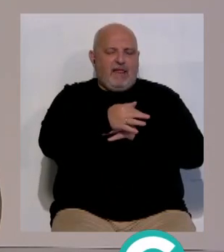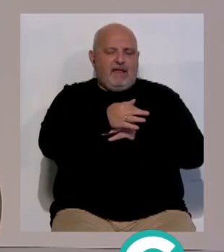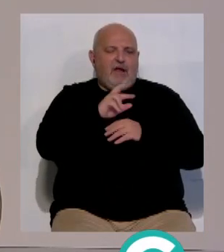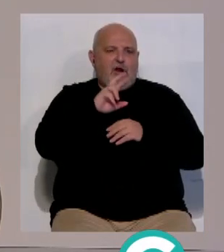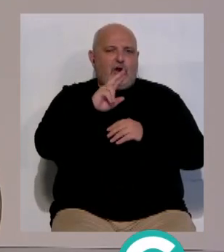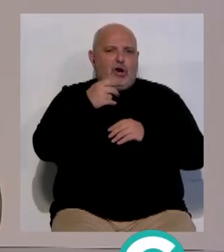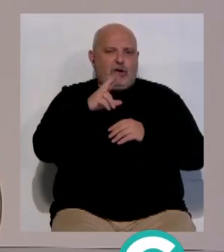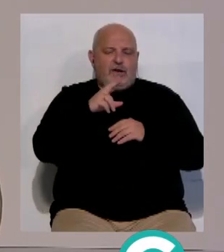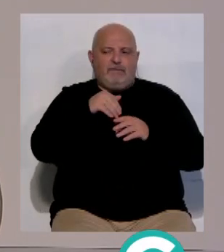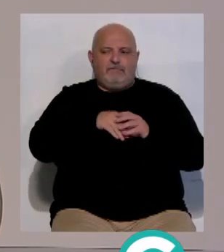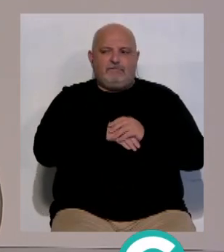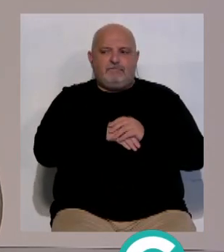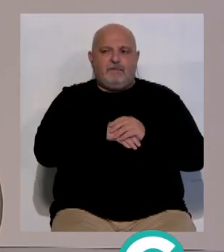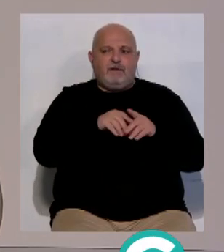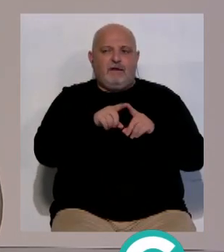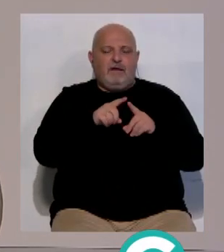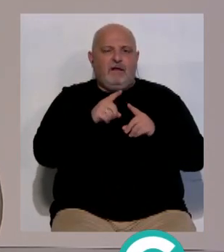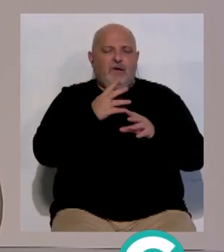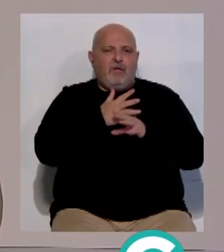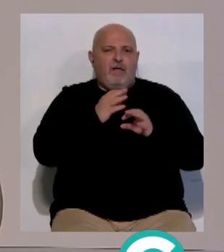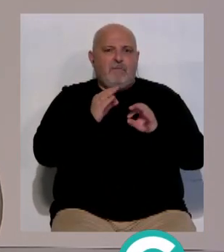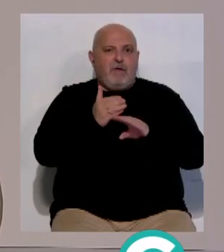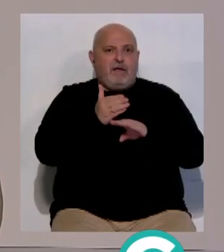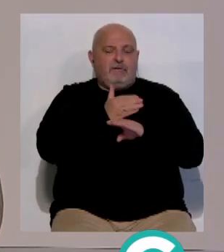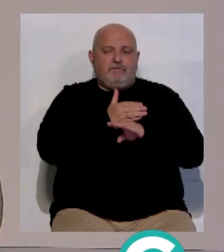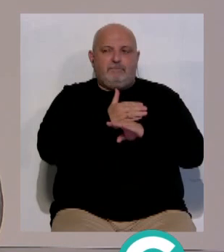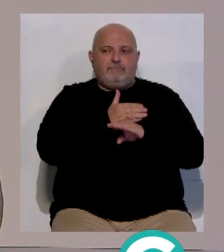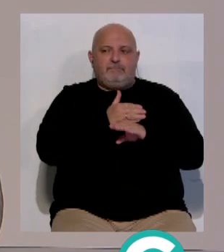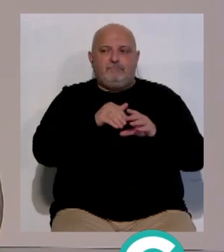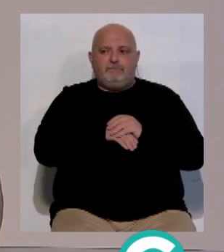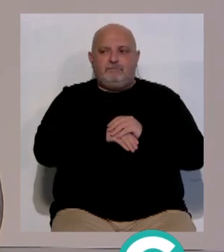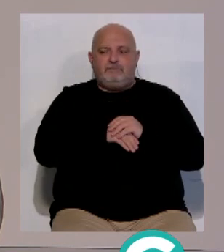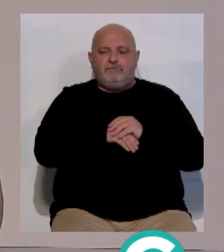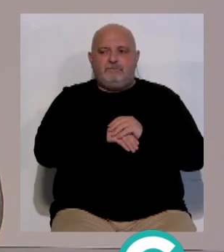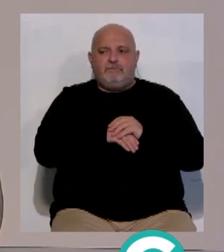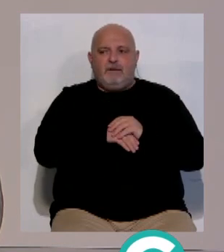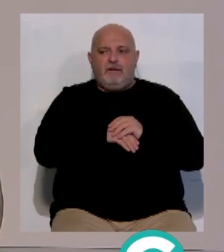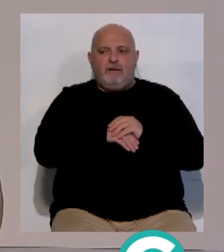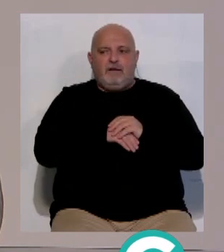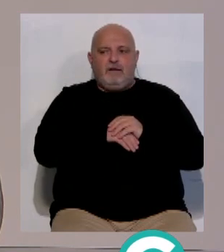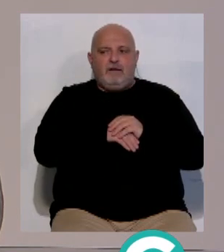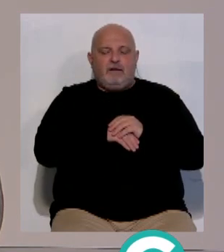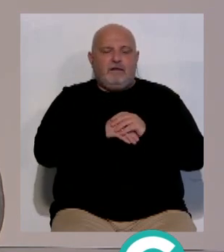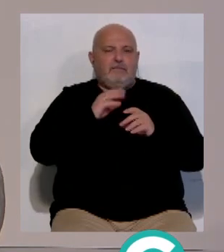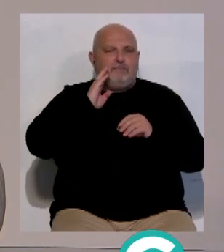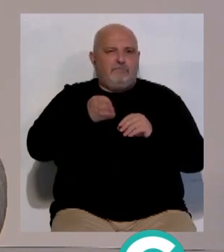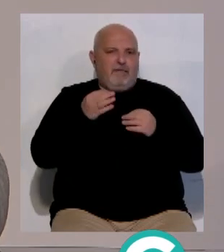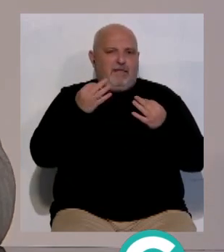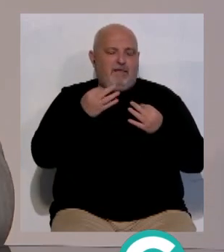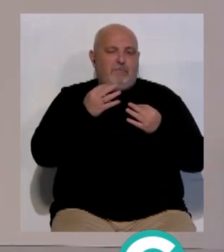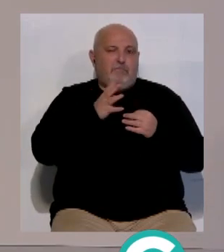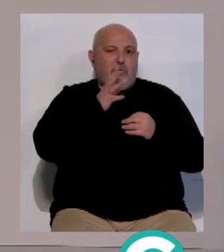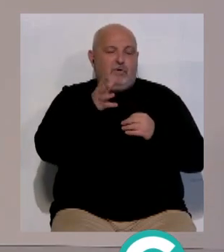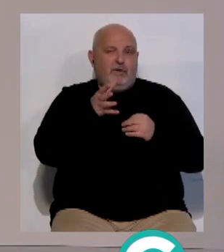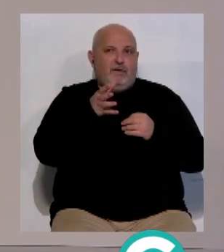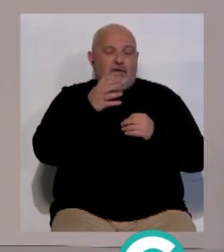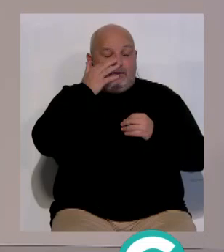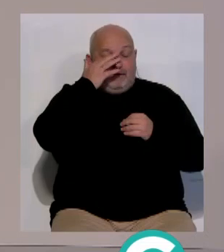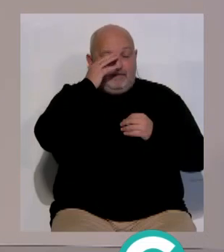a Roger Martín que además es una jugada inmediata que que que se podía haber sancionado porque H el